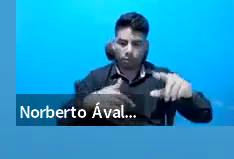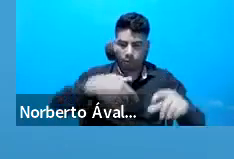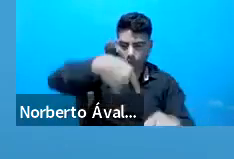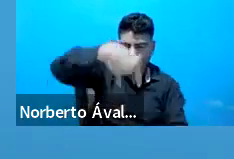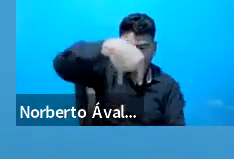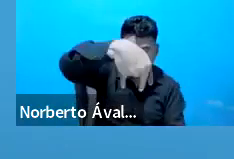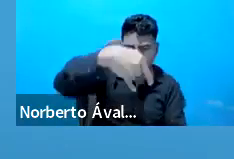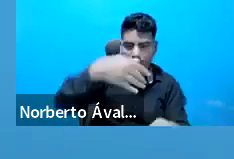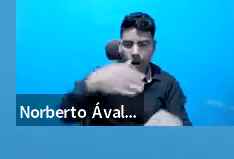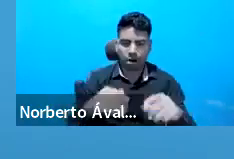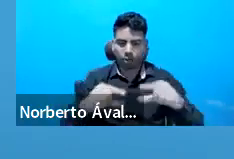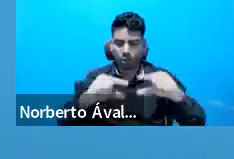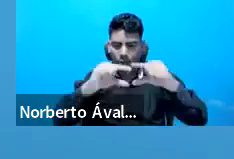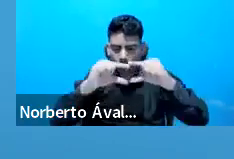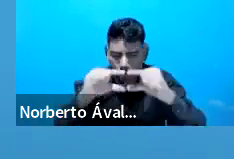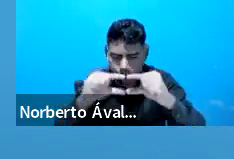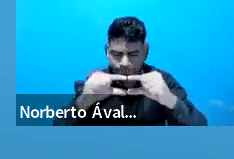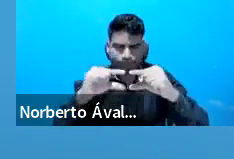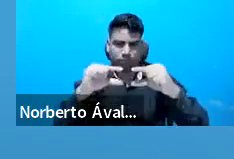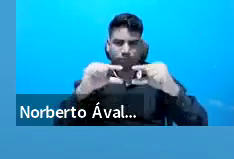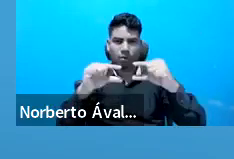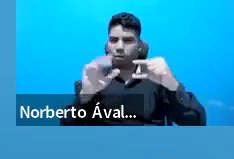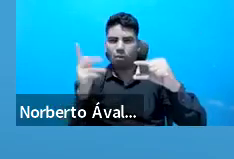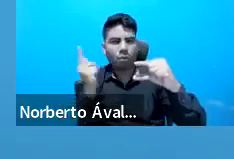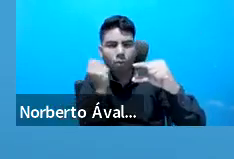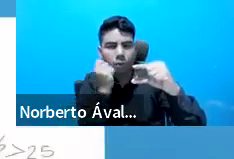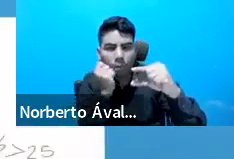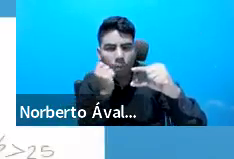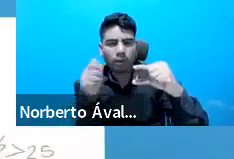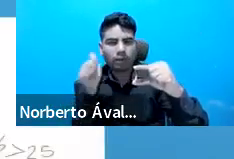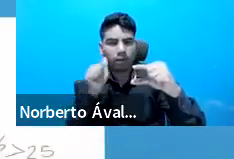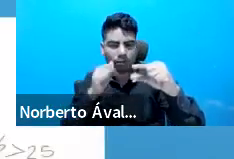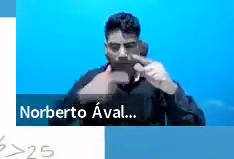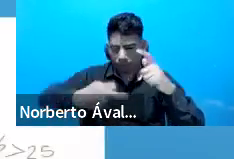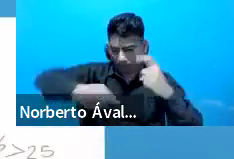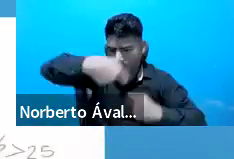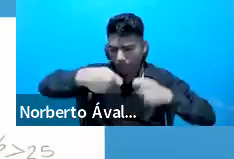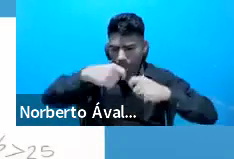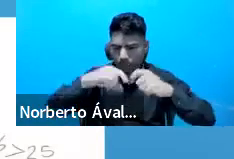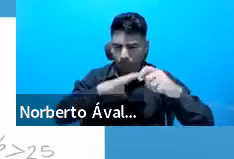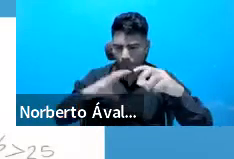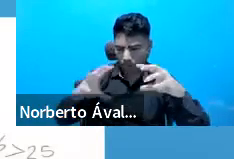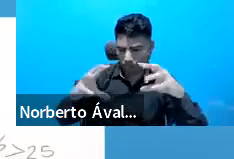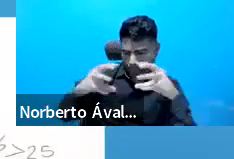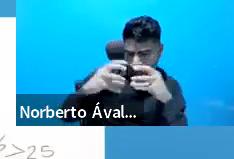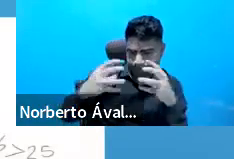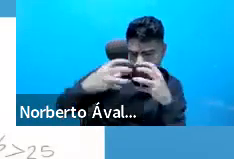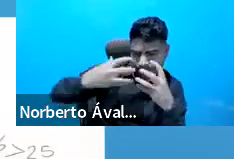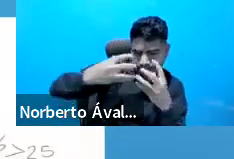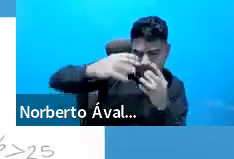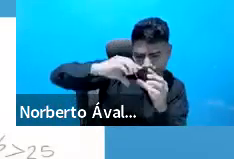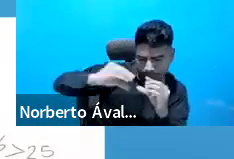cuadrado rado y que rado y la propiedad se seguía y la propiedad se seguía cumpliendo